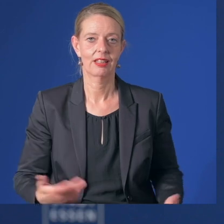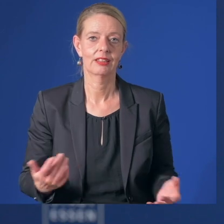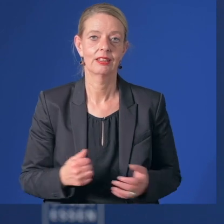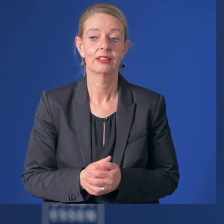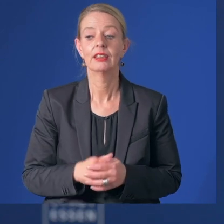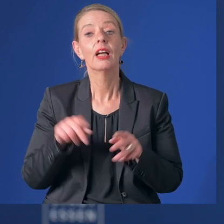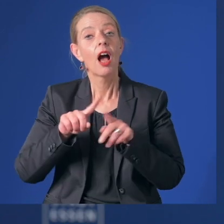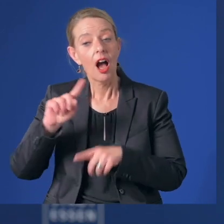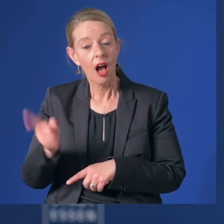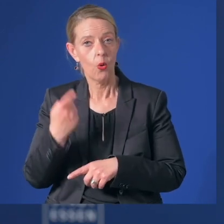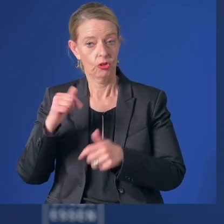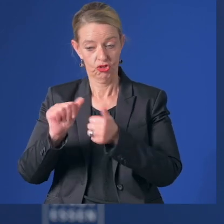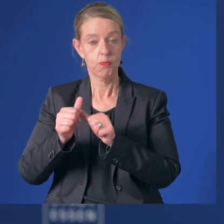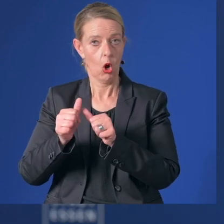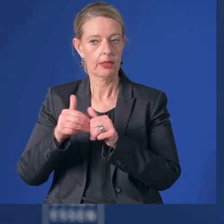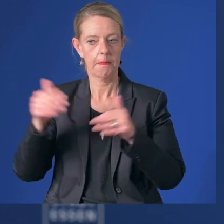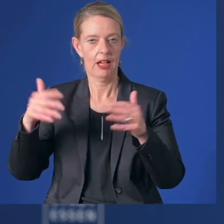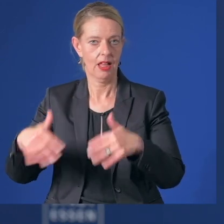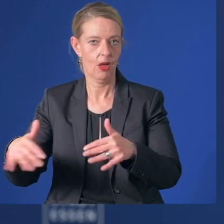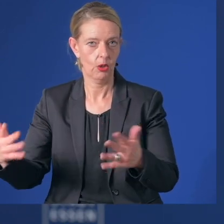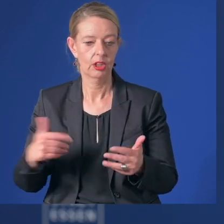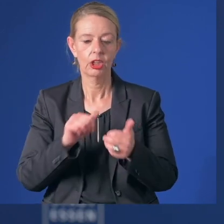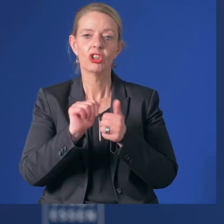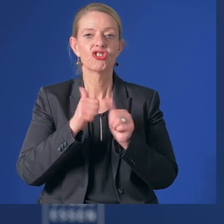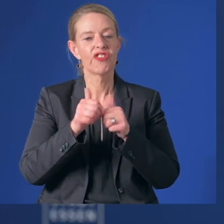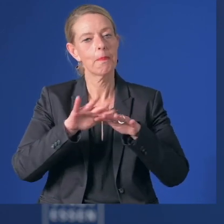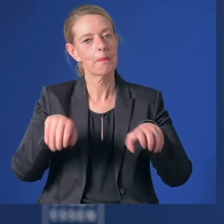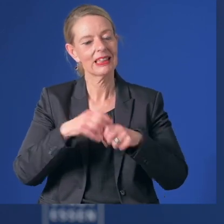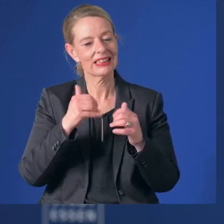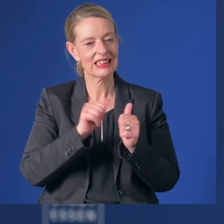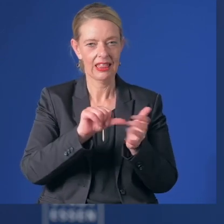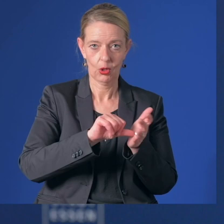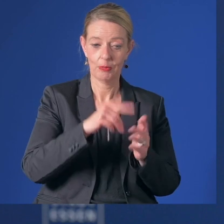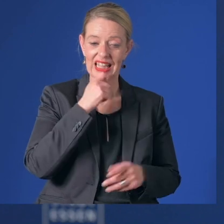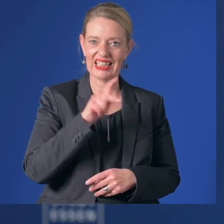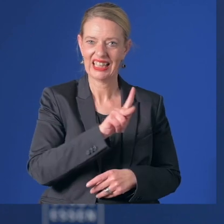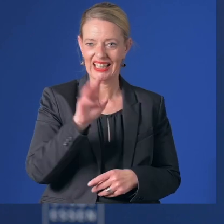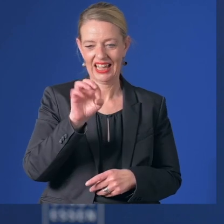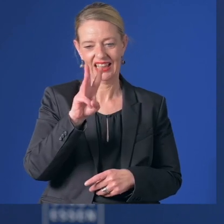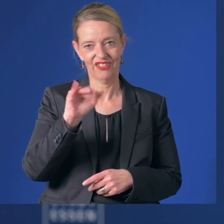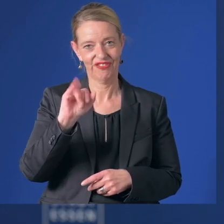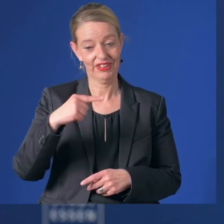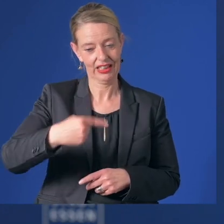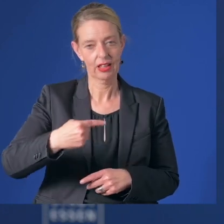Sportbereich gibt es Lockerungen. Das Schwimmzentrum Kettwig und das Grugabad öffnen ab Samstag ihre